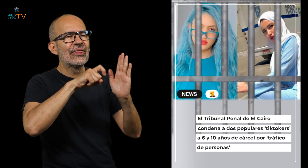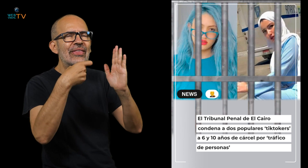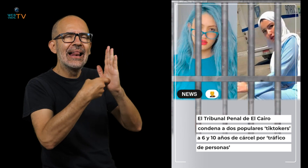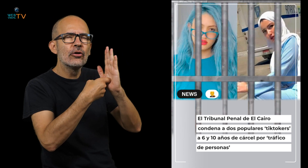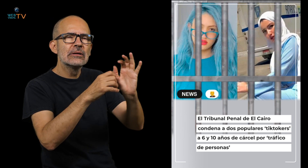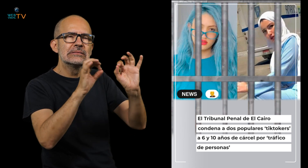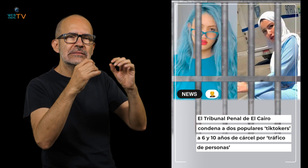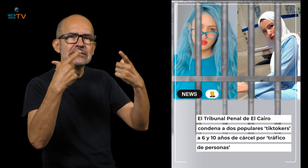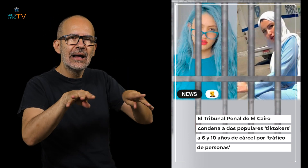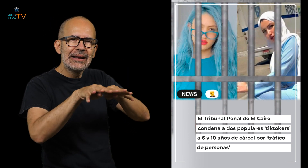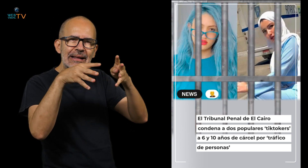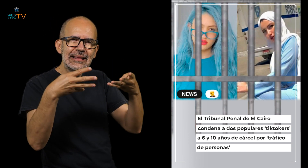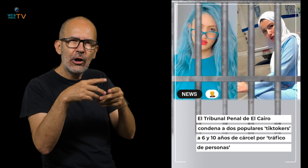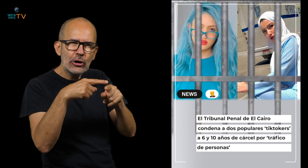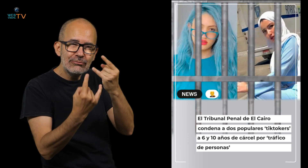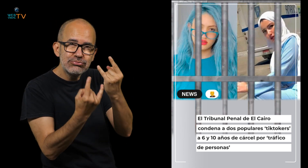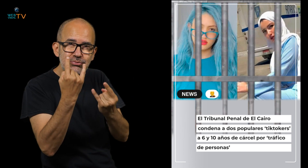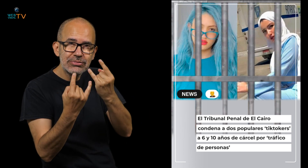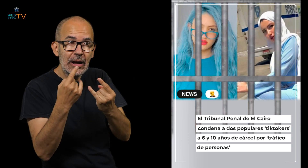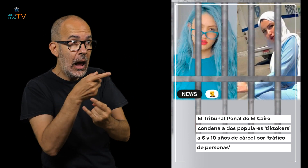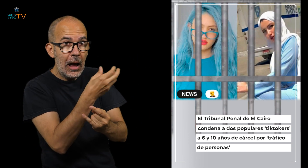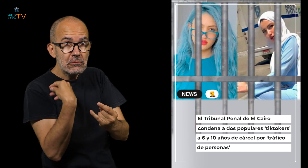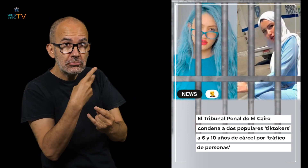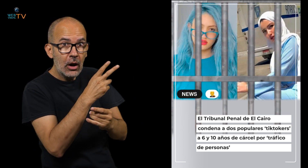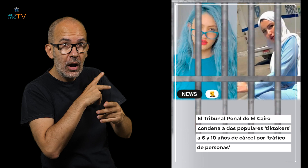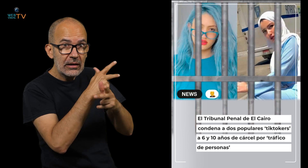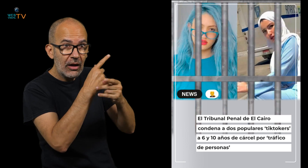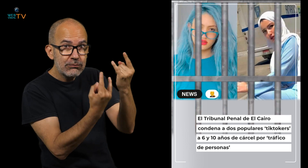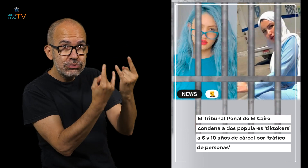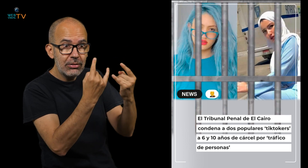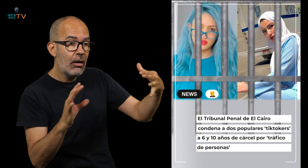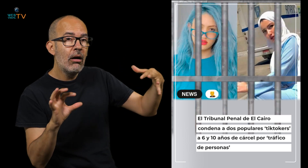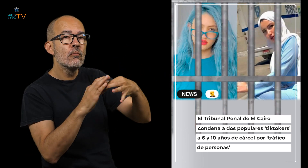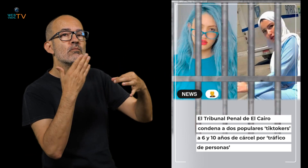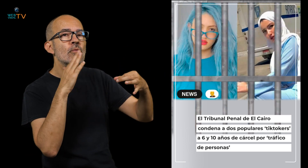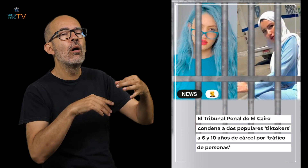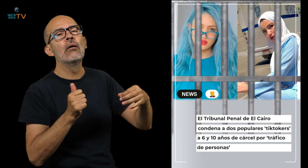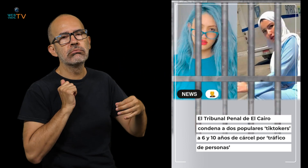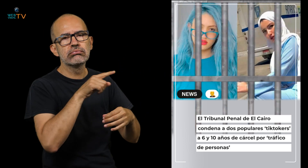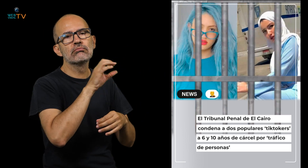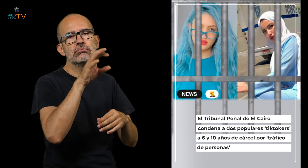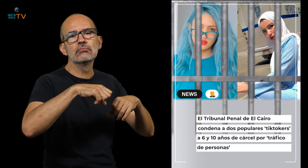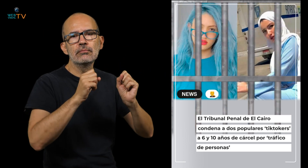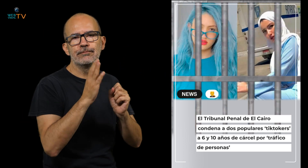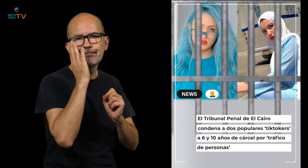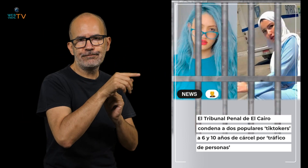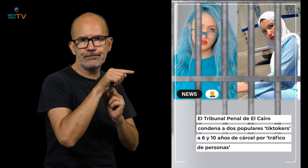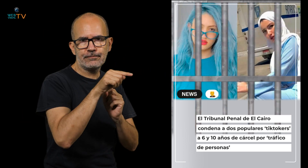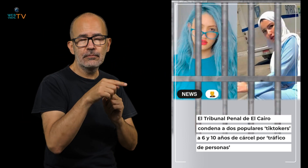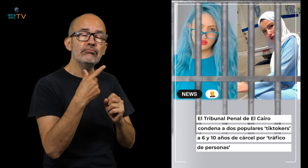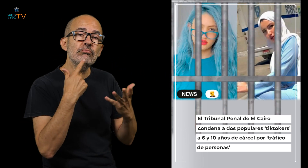de la controvertida ley de delitos cibernéticos del país de 2018,